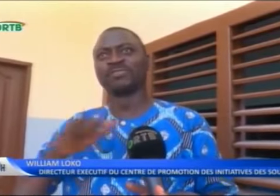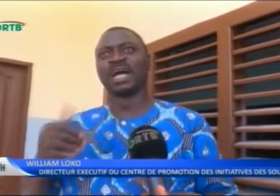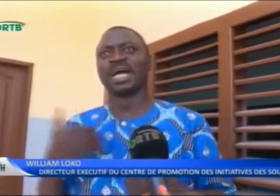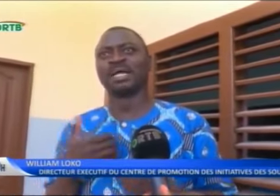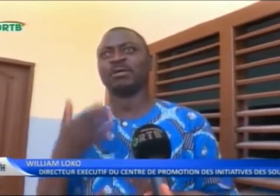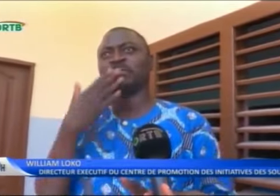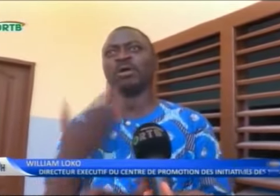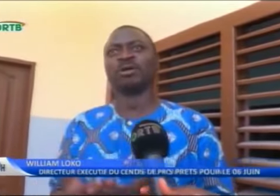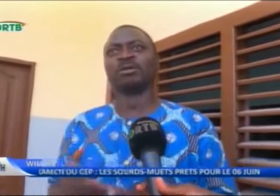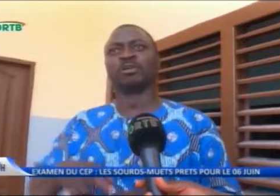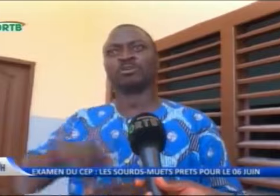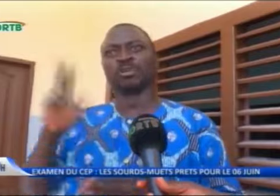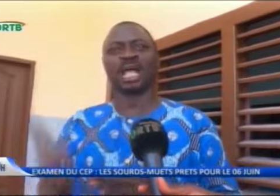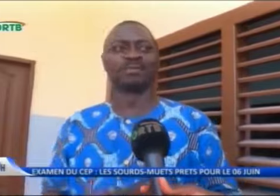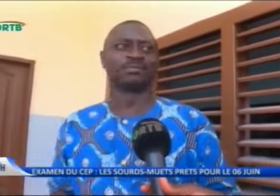aient de bons résultats.